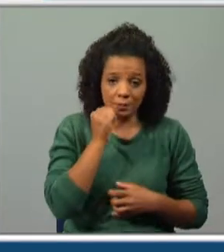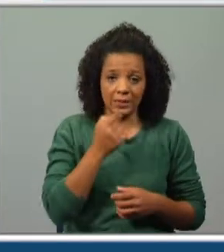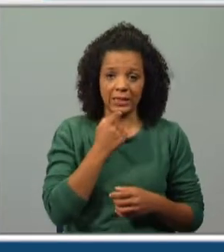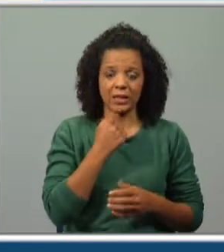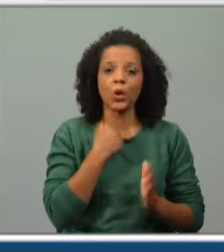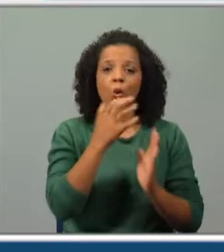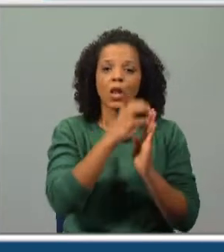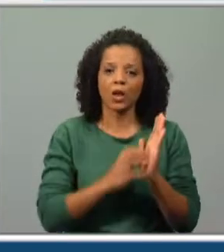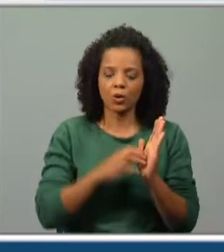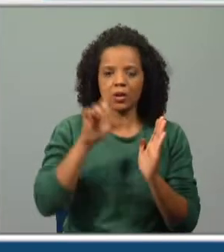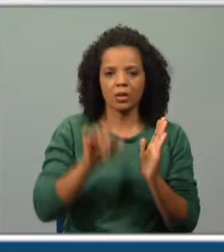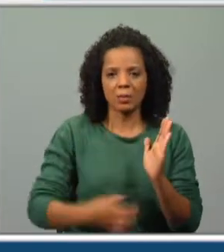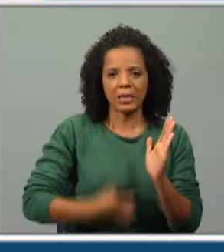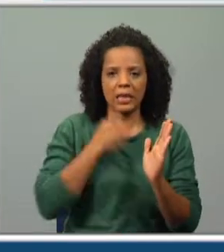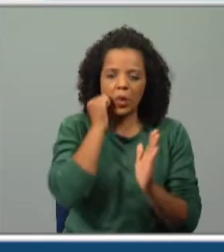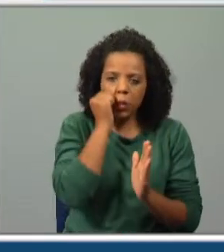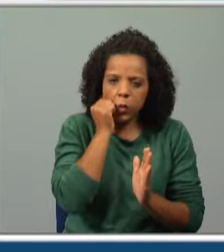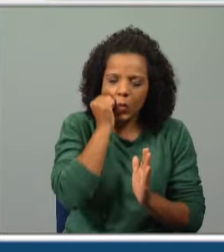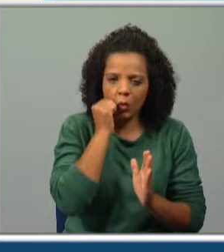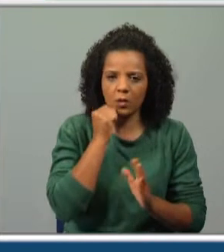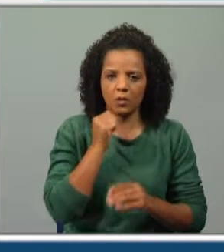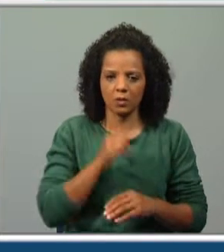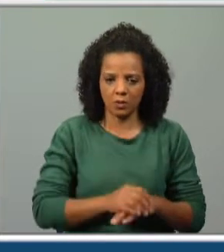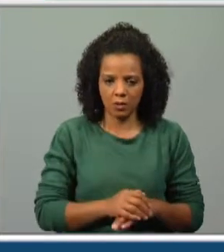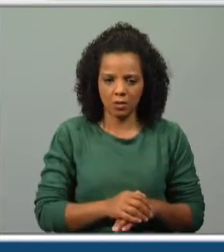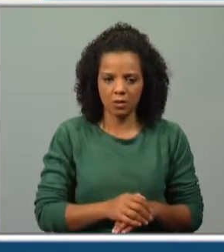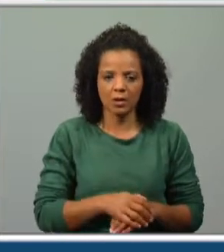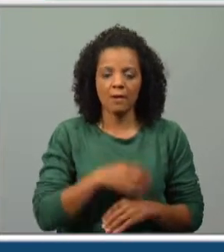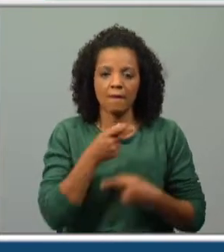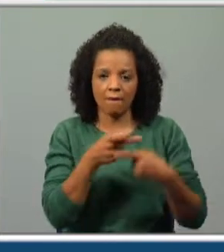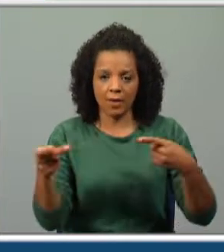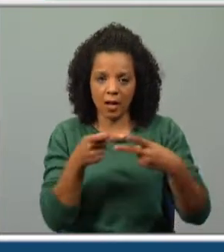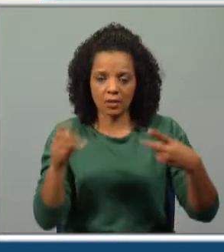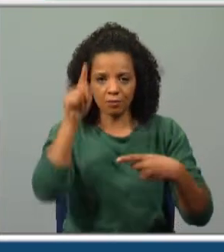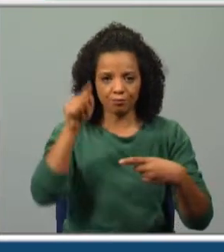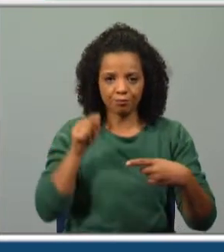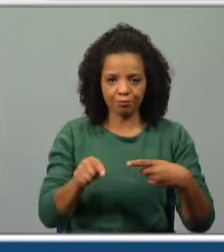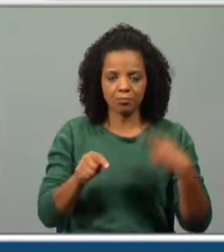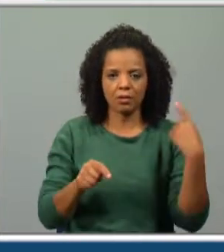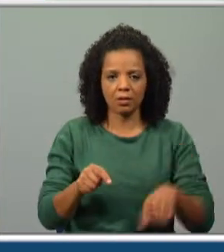partilha desta dor usar a interjeição usa frases exclamativas o corpozinho 分享這種痛苦使用感嘆詞使用感嘆詞 the little body